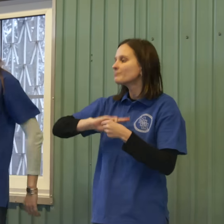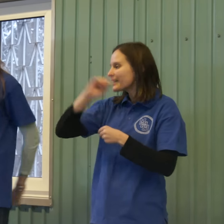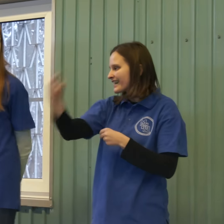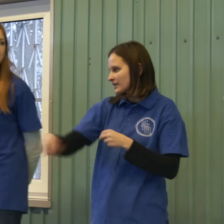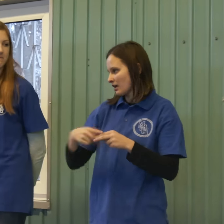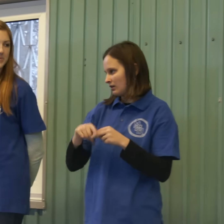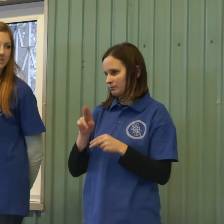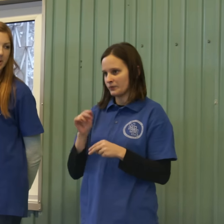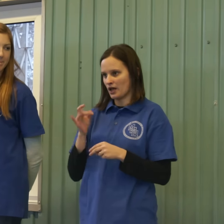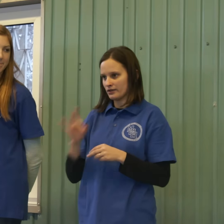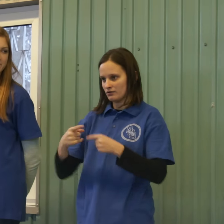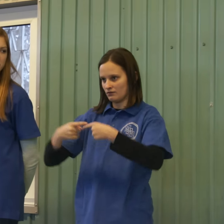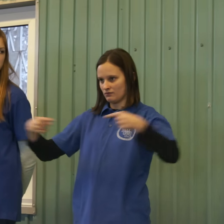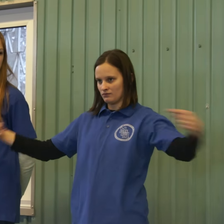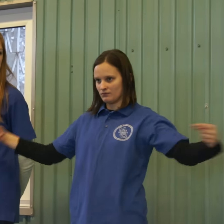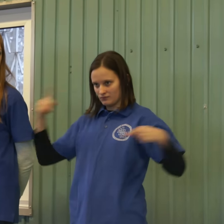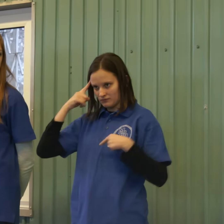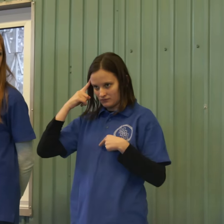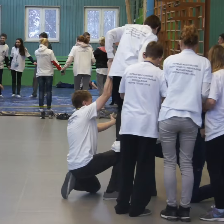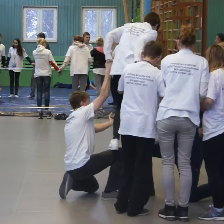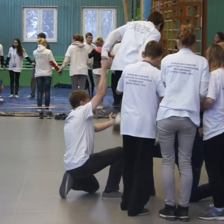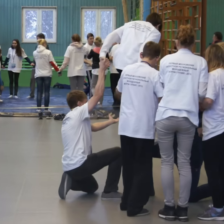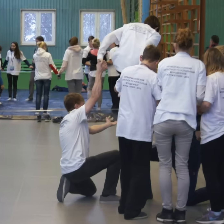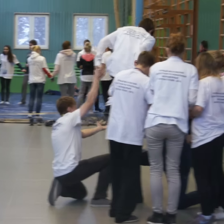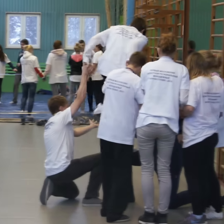После лекций Татьяна Романцова и Виктория Кузьмина